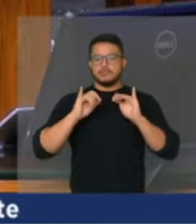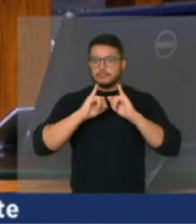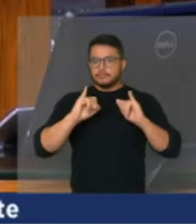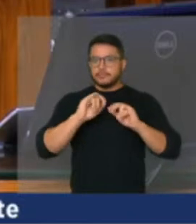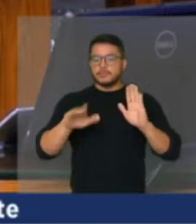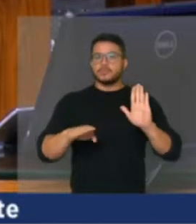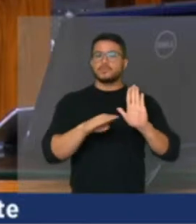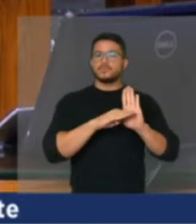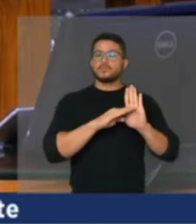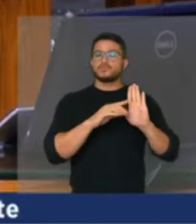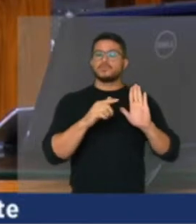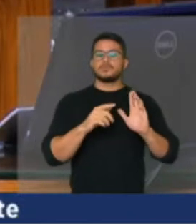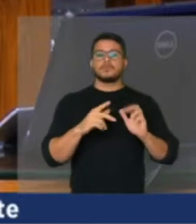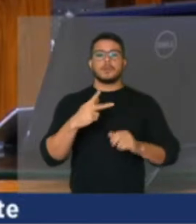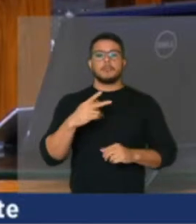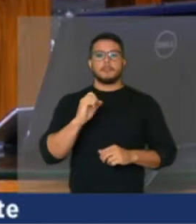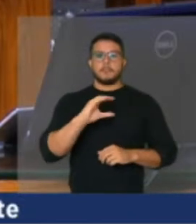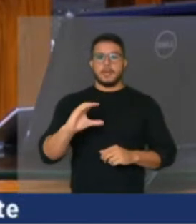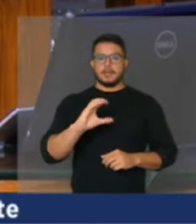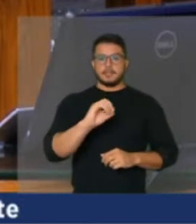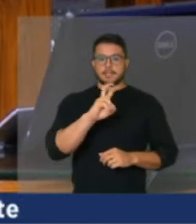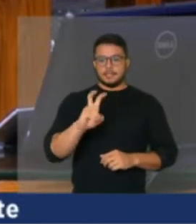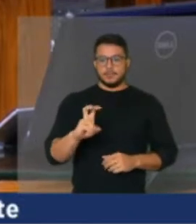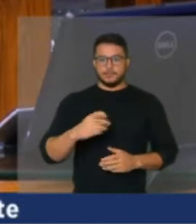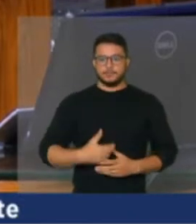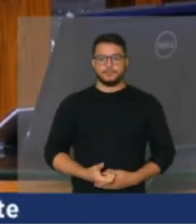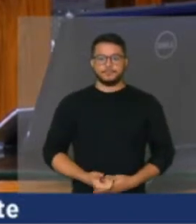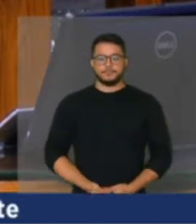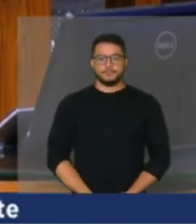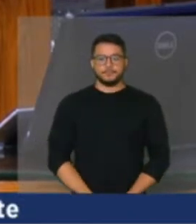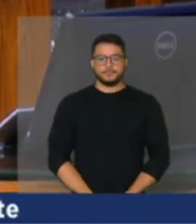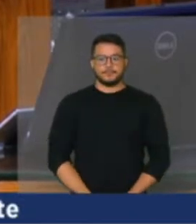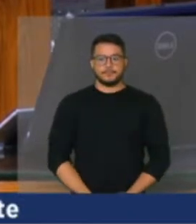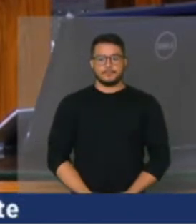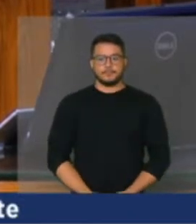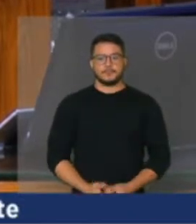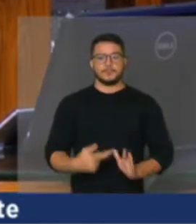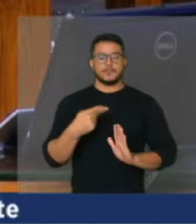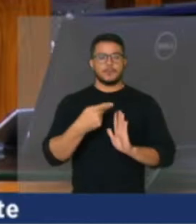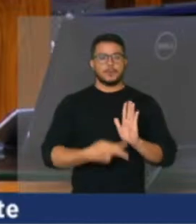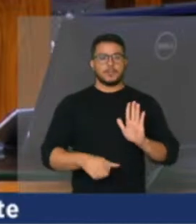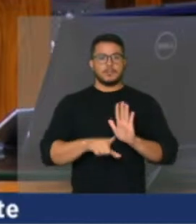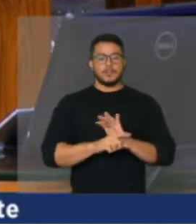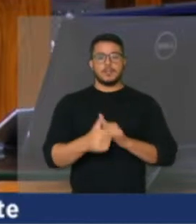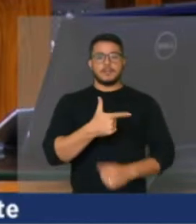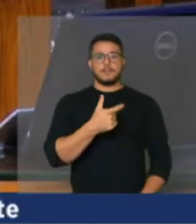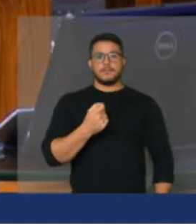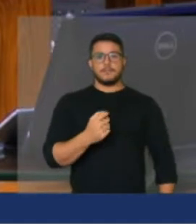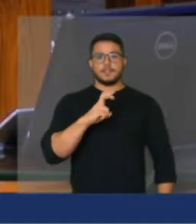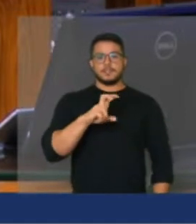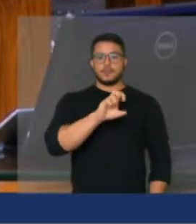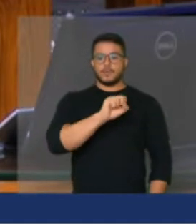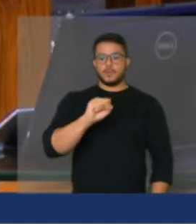SEGUNDO SERÁ A PEC 5, OK? PROJETO DE LEI N° 2058/2021 DO SENHOR DEPUTADO THIAGO DIMAS, DISCUSSÃO EM TURNO